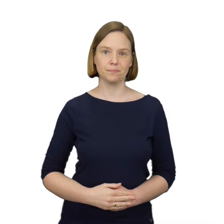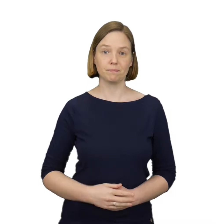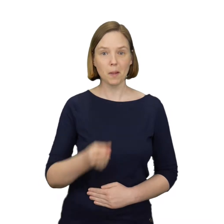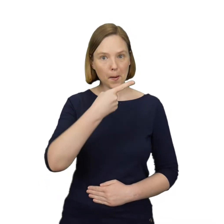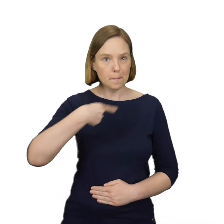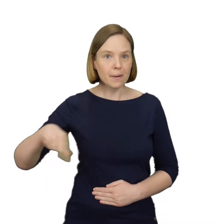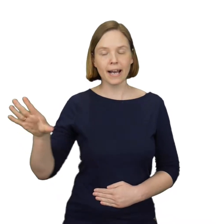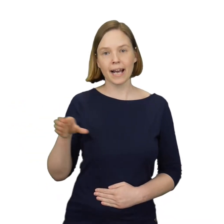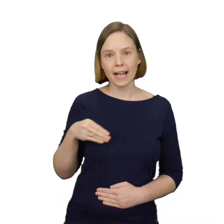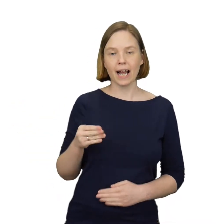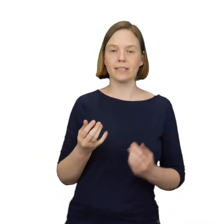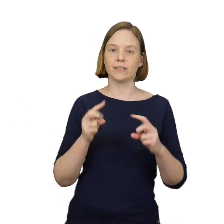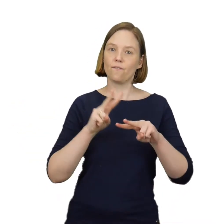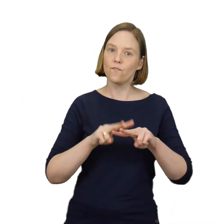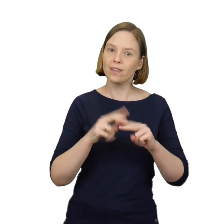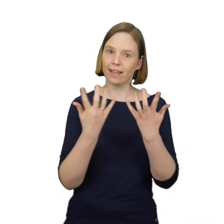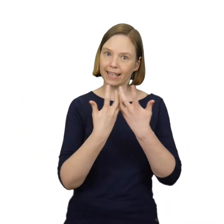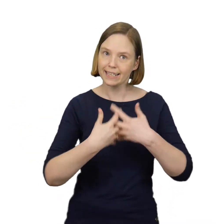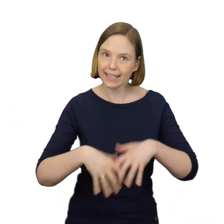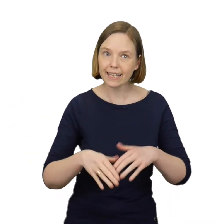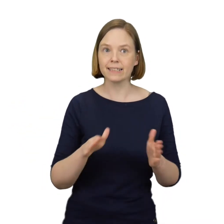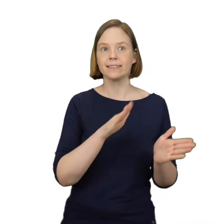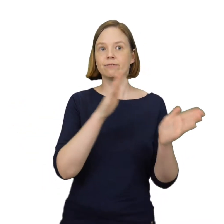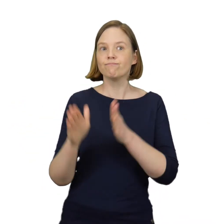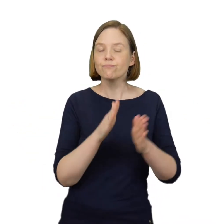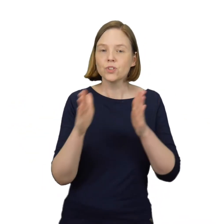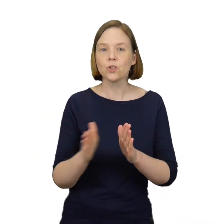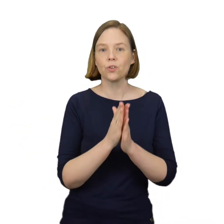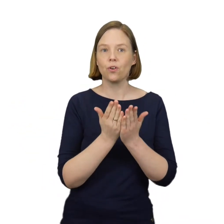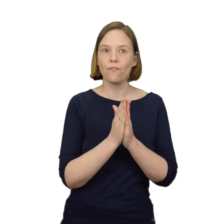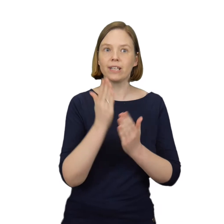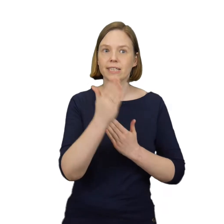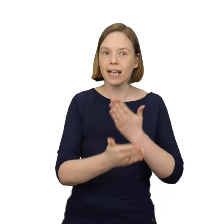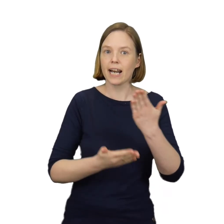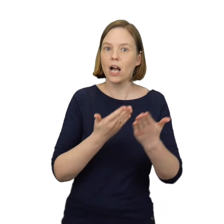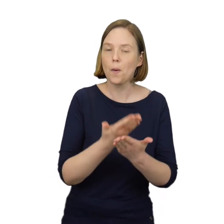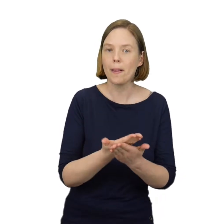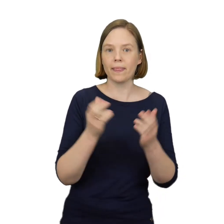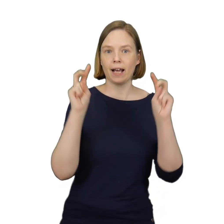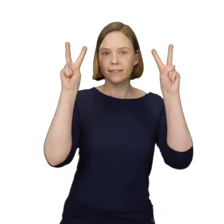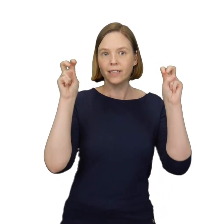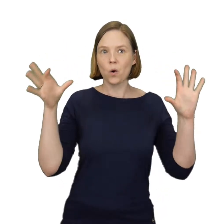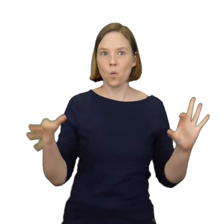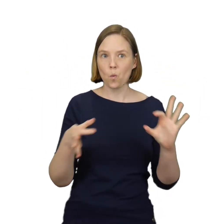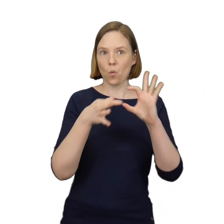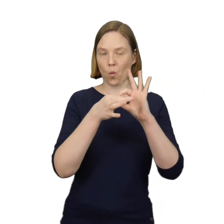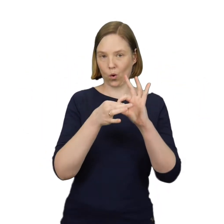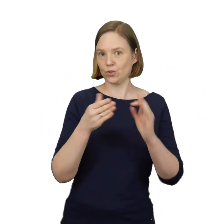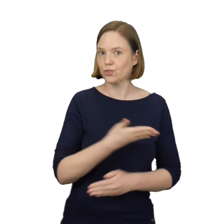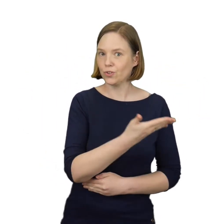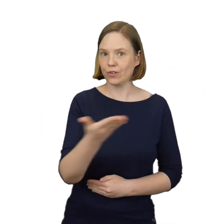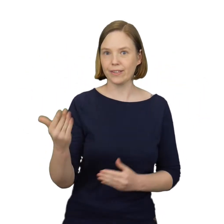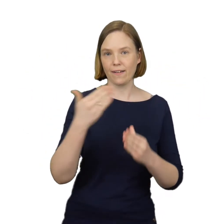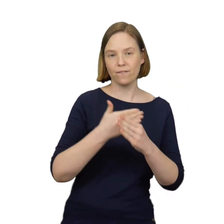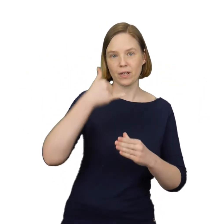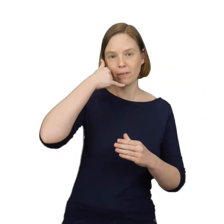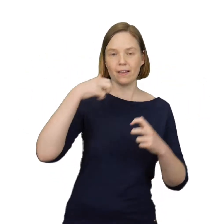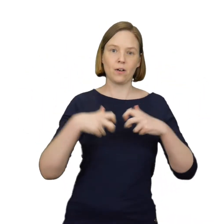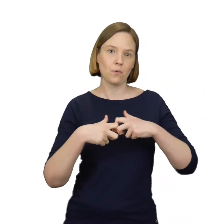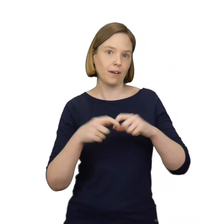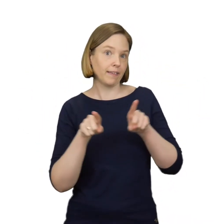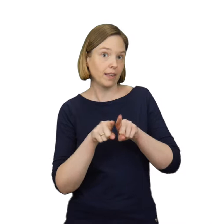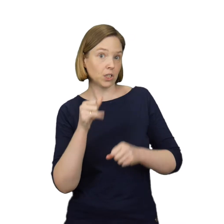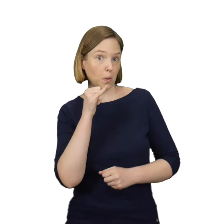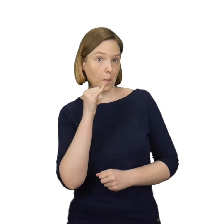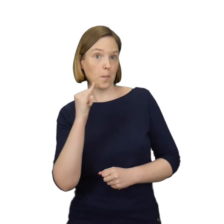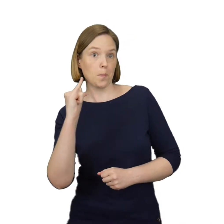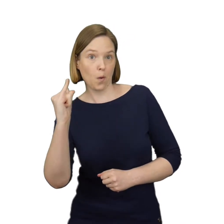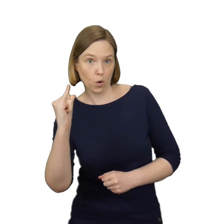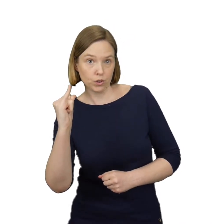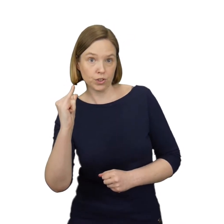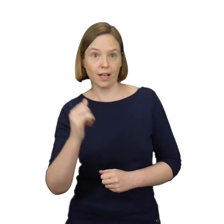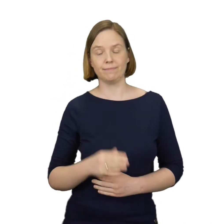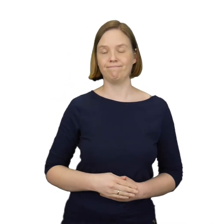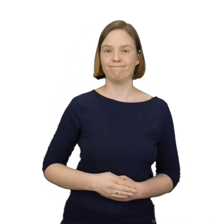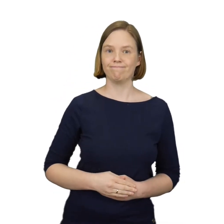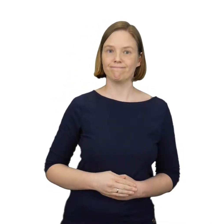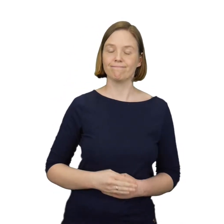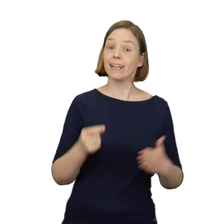By doradzić przedsiębiorcom jak dostosować swoją ofertę do osób ze szczególnymi potrzebami, razem z Fundacją Integracja